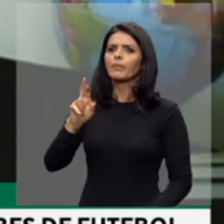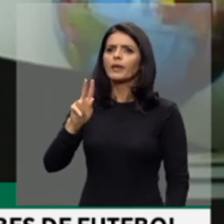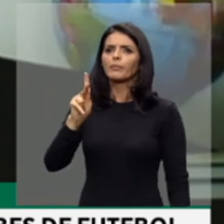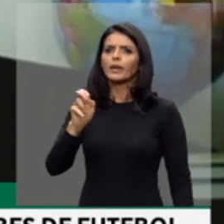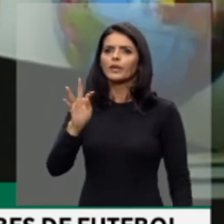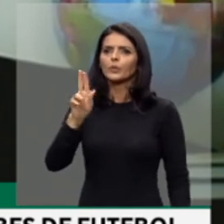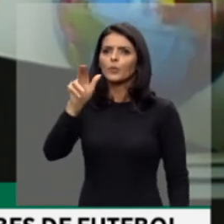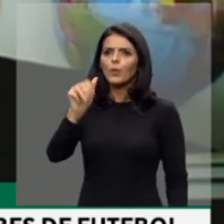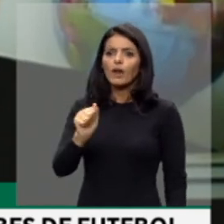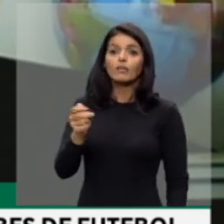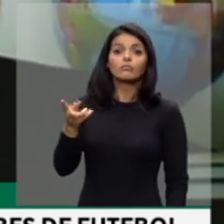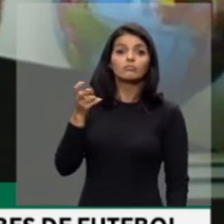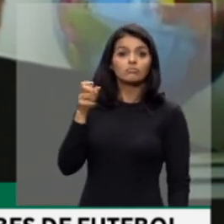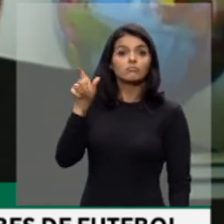EMENDA. DESTAQUE DE BANCADA N° 1. REQUER NOS TERMOS DO